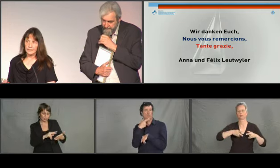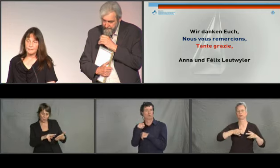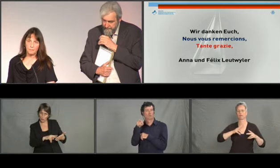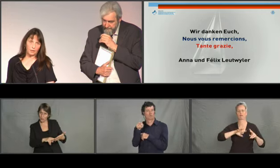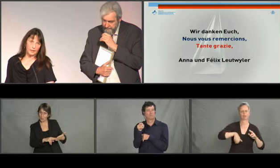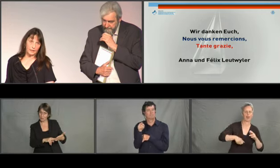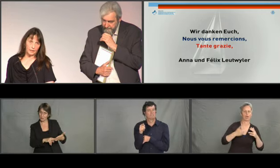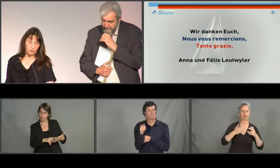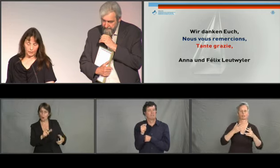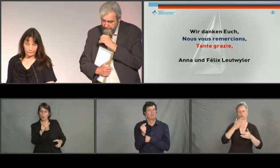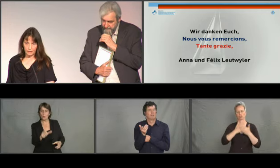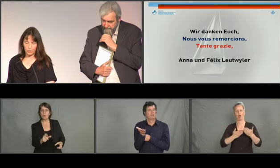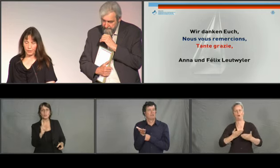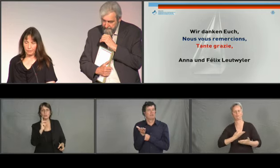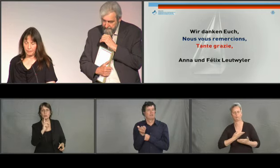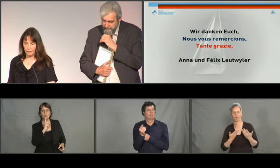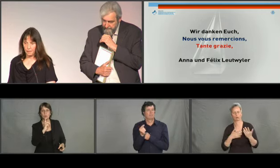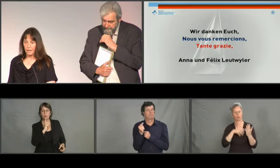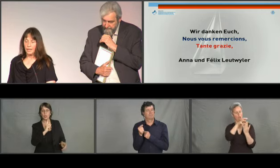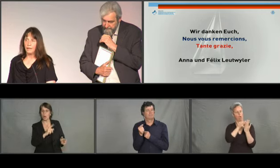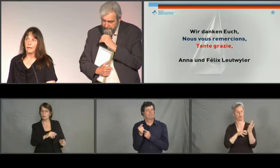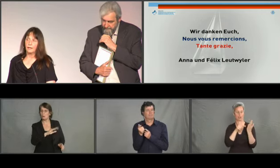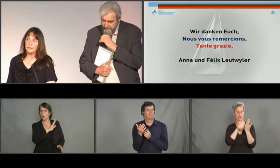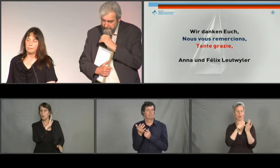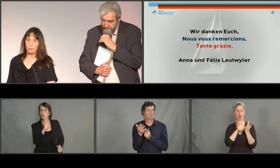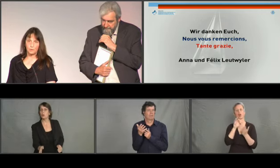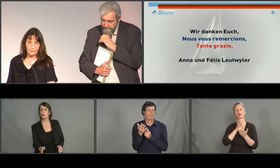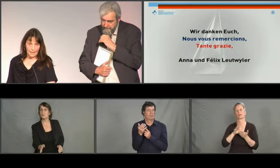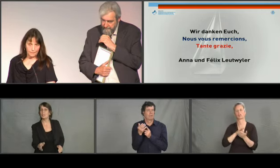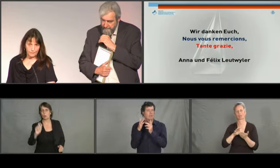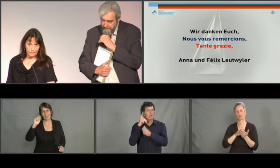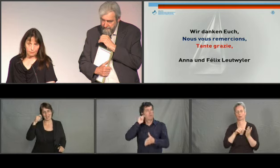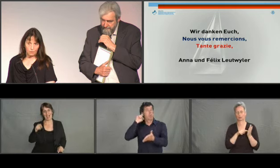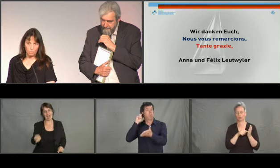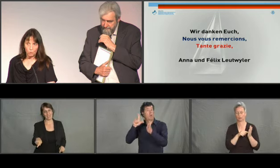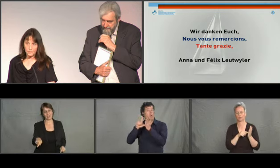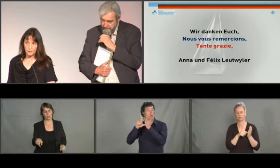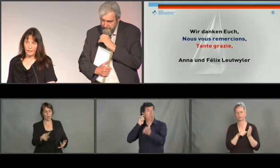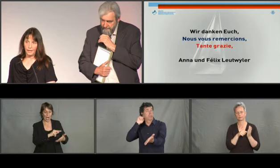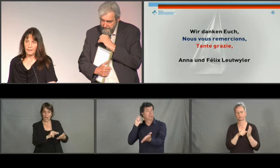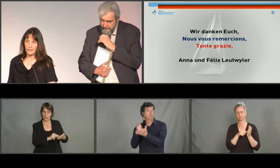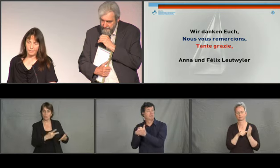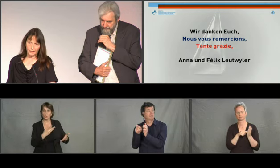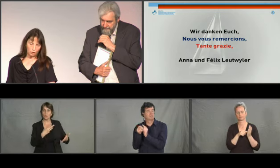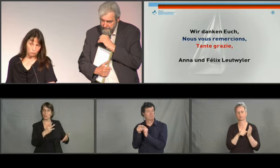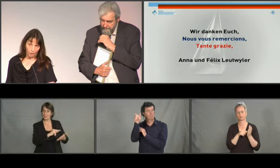diesem Artikel steht geschrieben: Der Prozess musste in Gebärdensprache